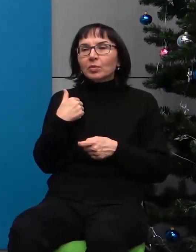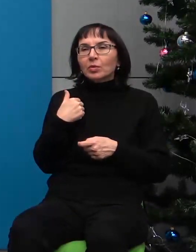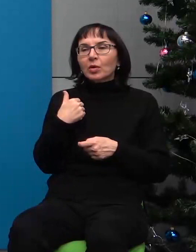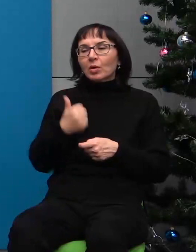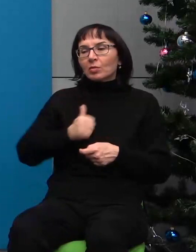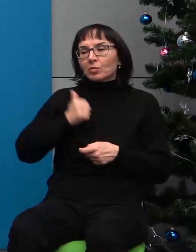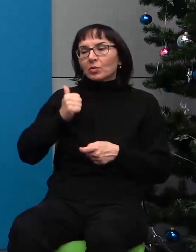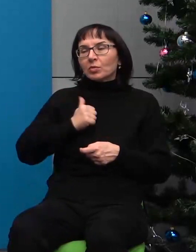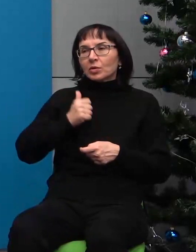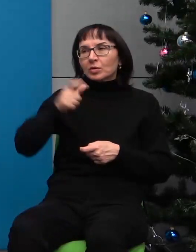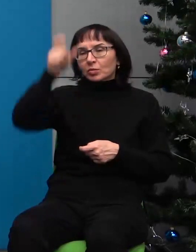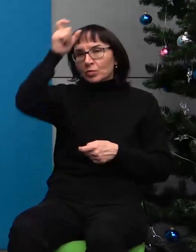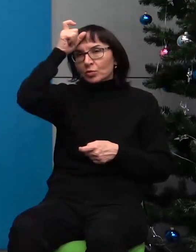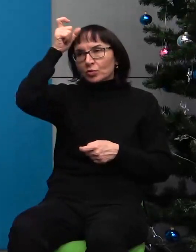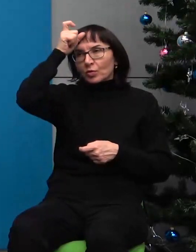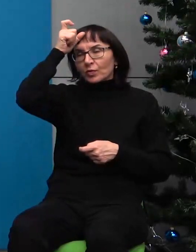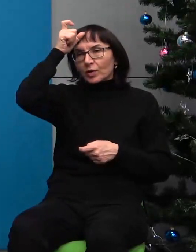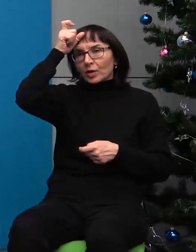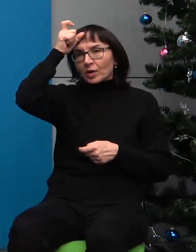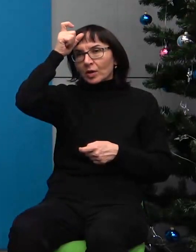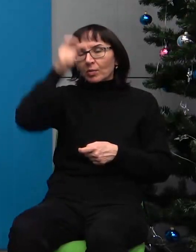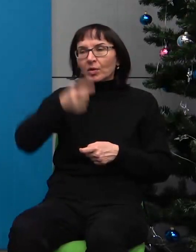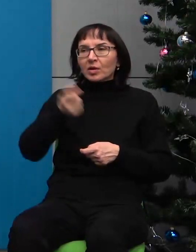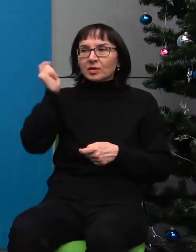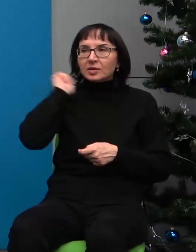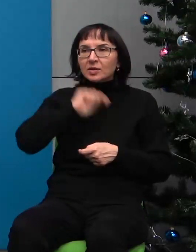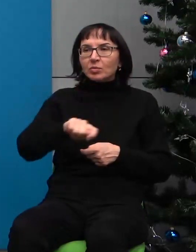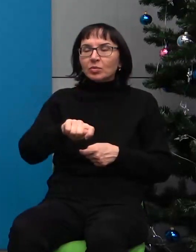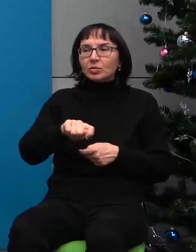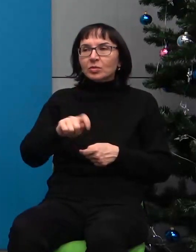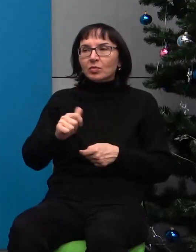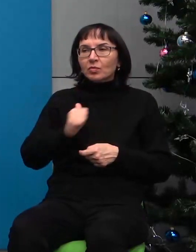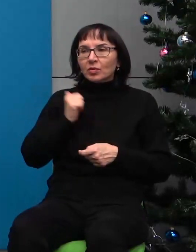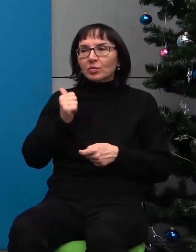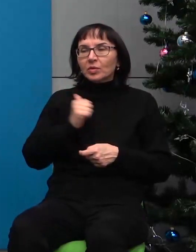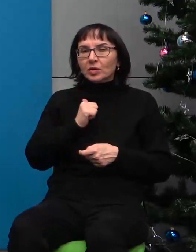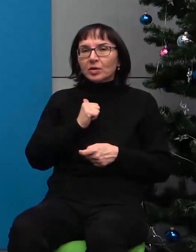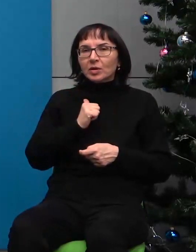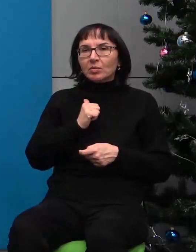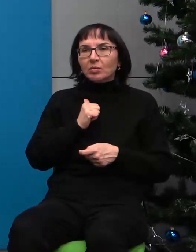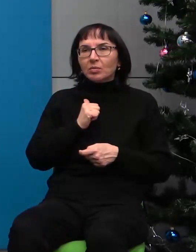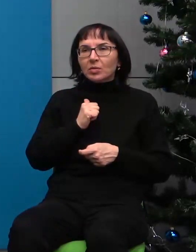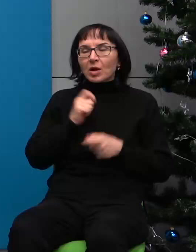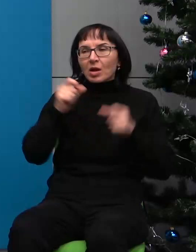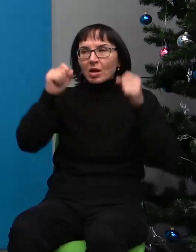Był wybitnym zabójcą. Intelektualnie był człowiekiem wybitnym.